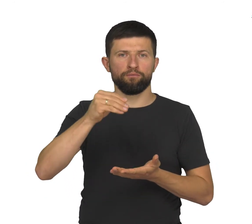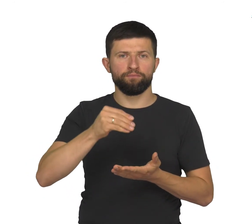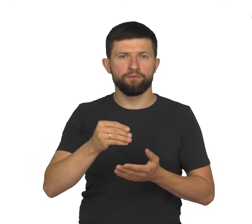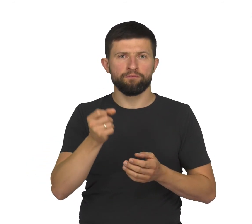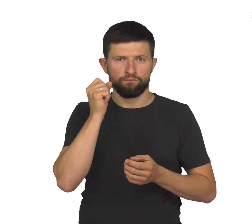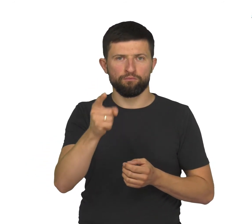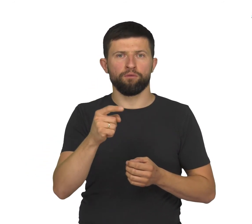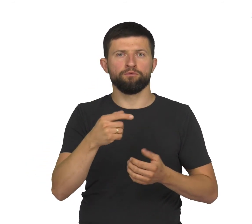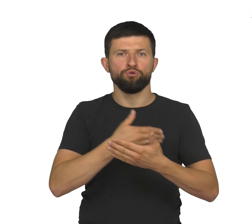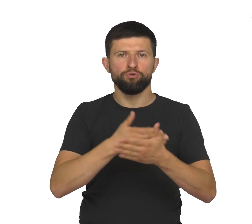profilem zaufanym.